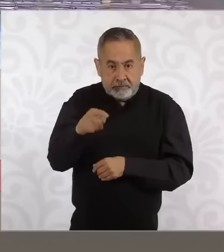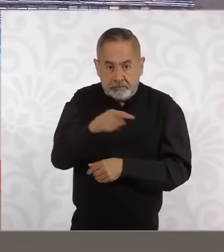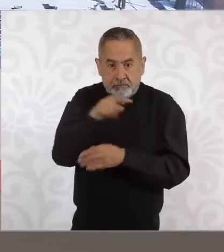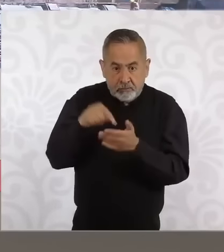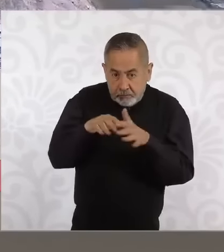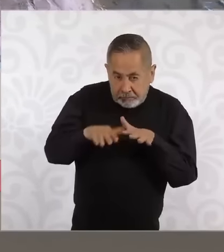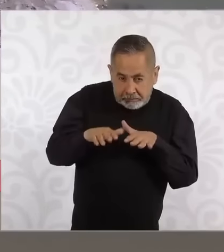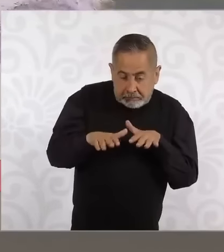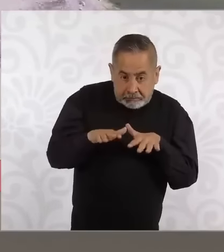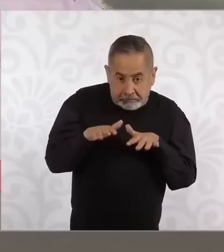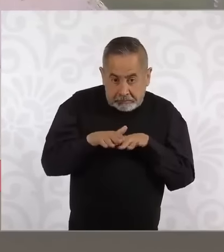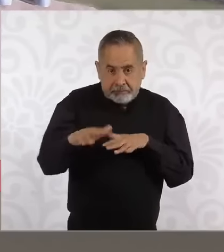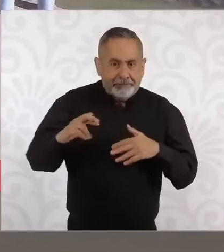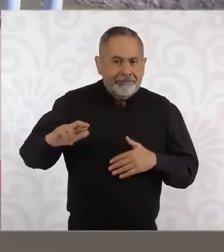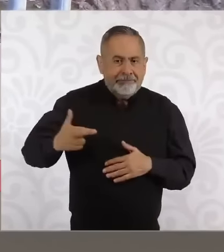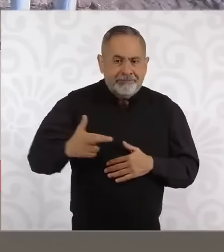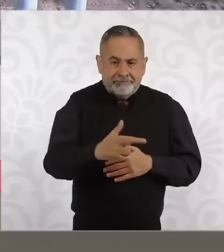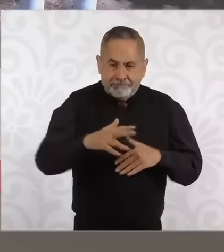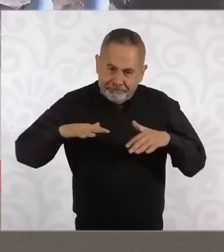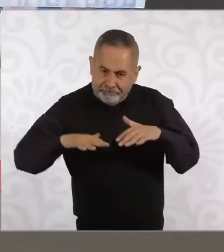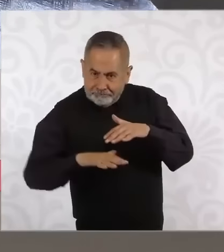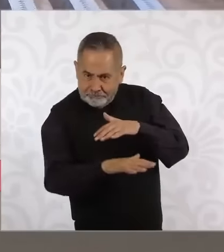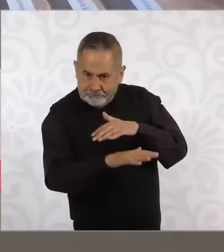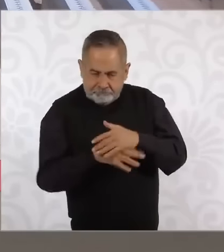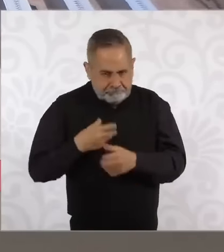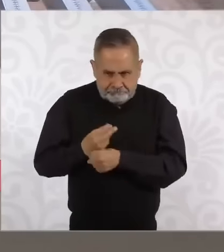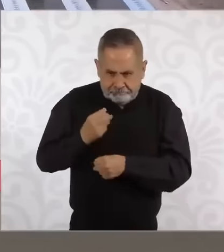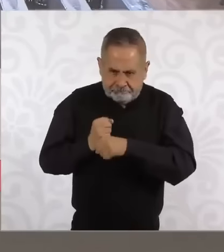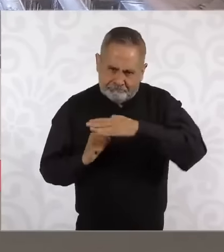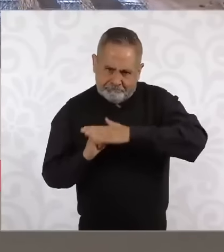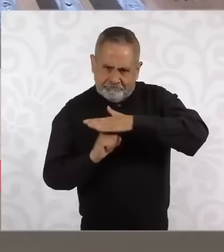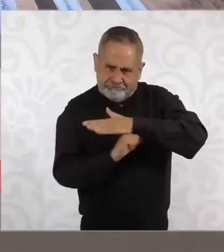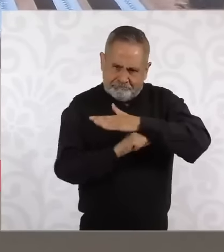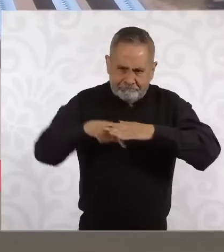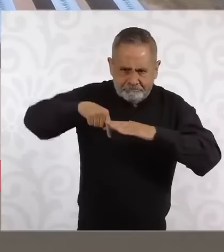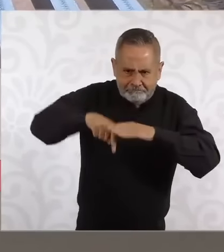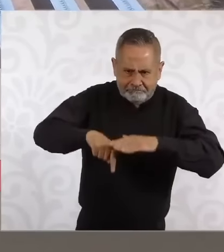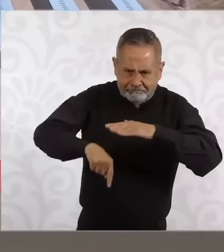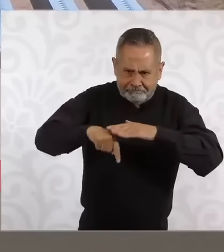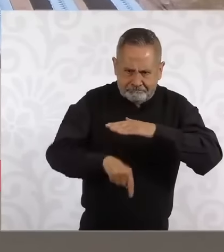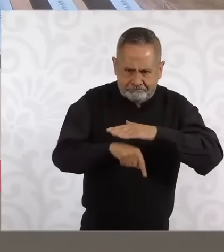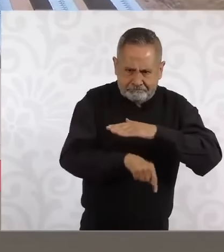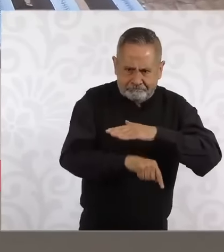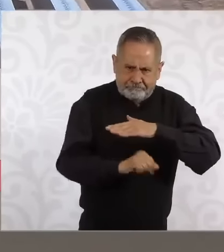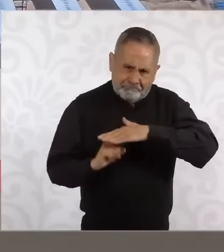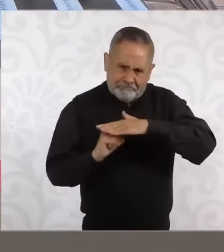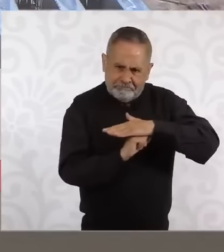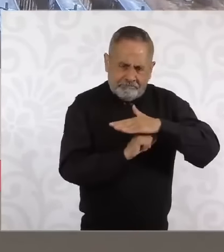donde pasa el río está concluidos los apoyos. nos faltan poner las traves centrales, pero también